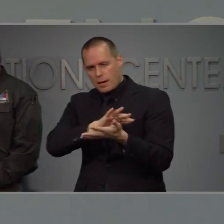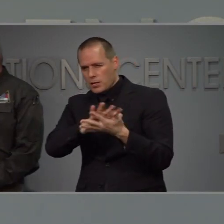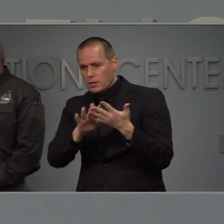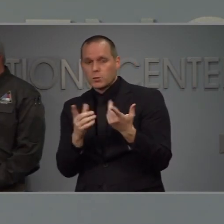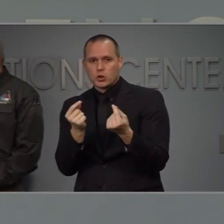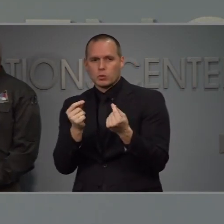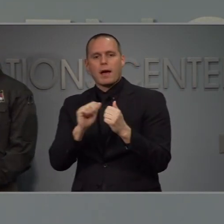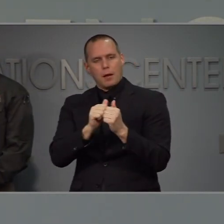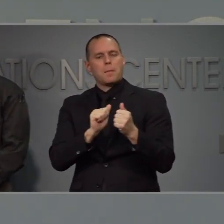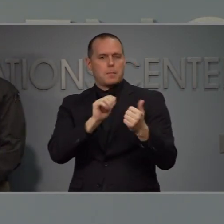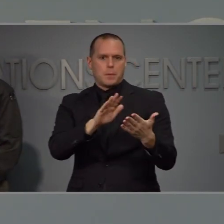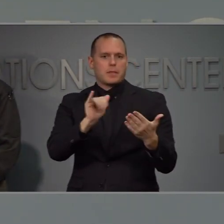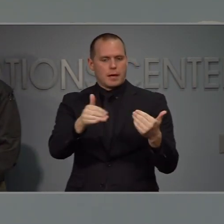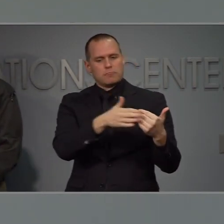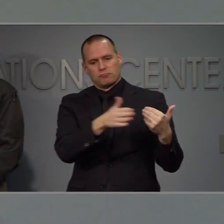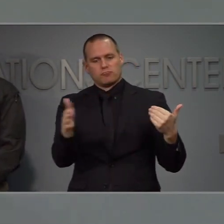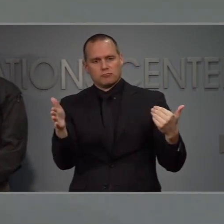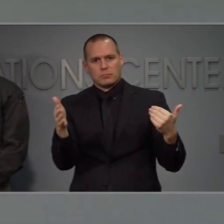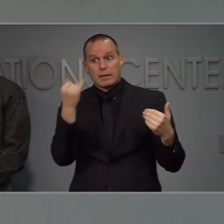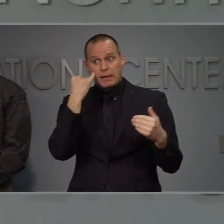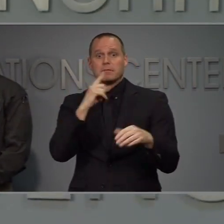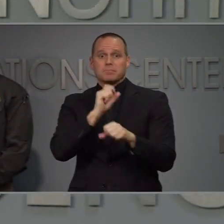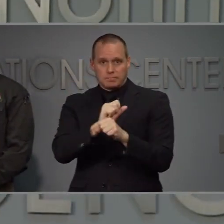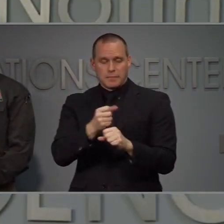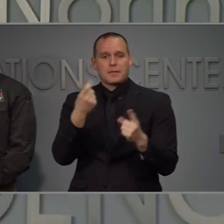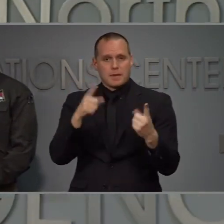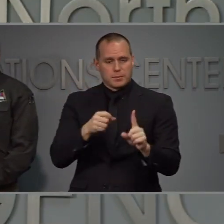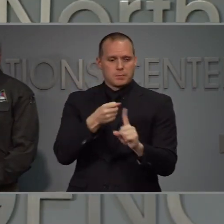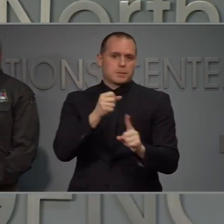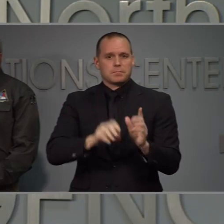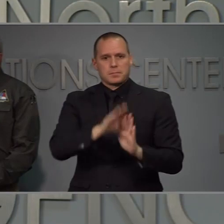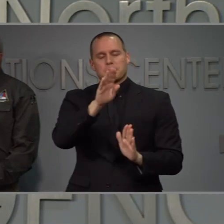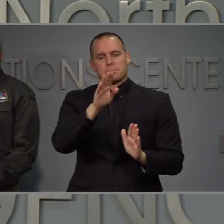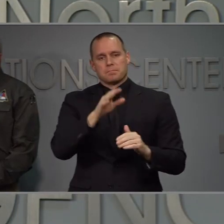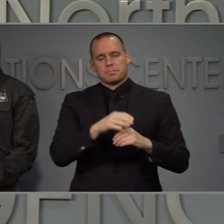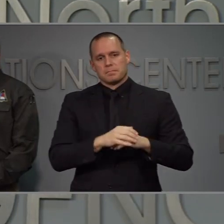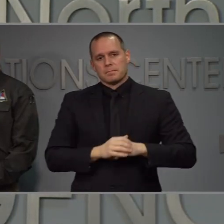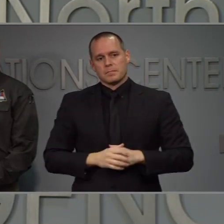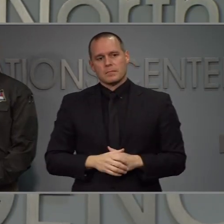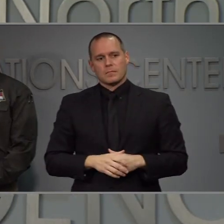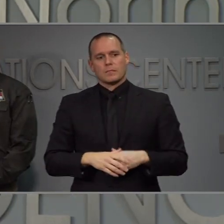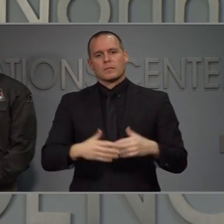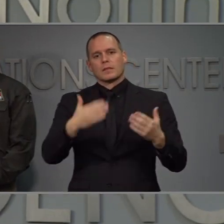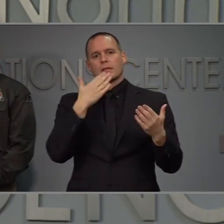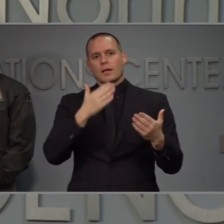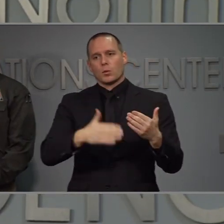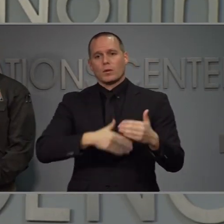de que seguimos trabajando en esto y seguiremos avanzando.